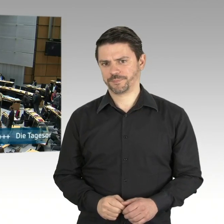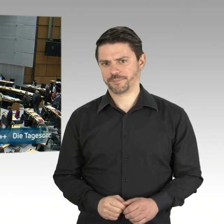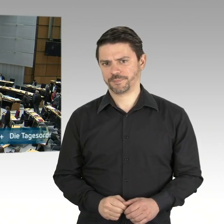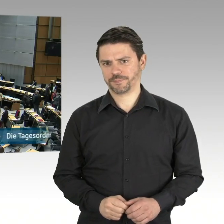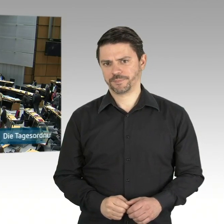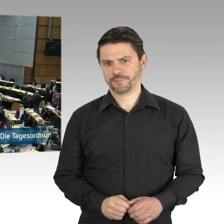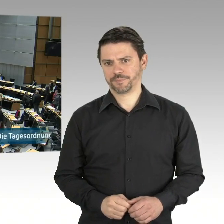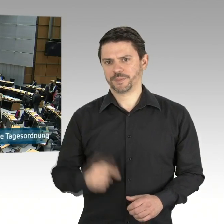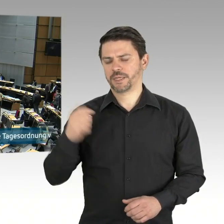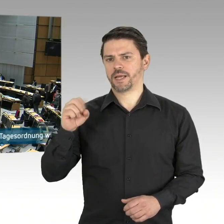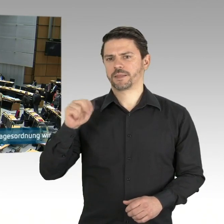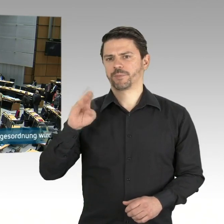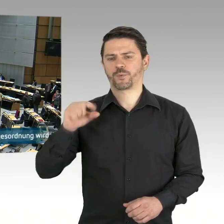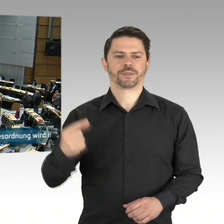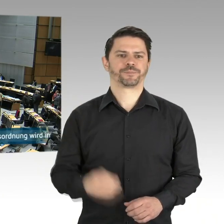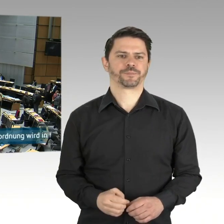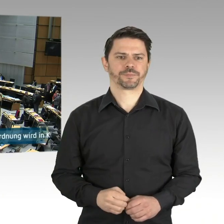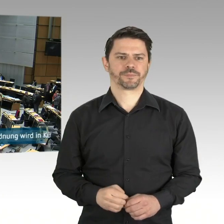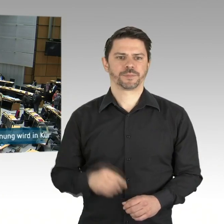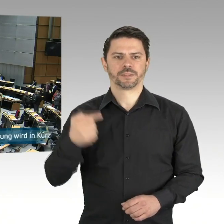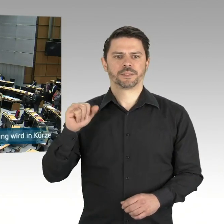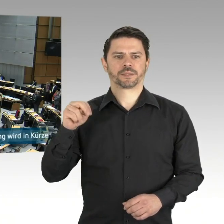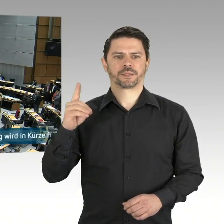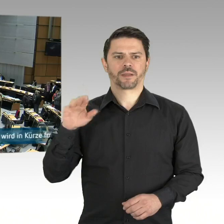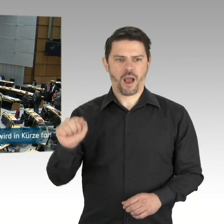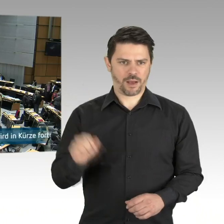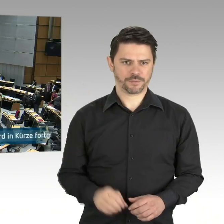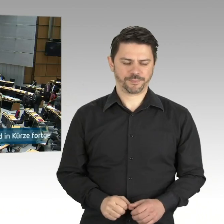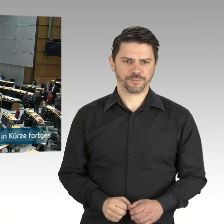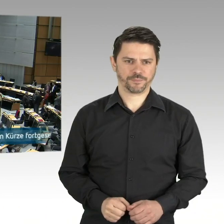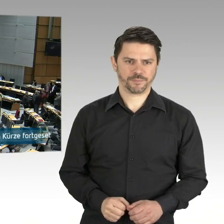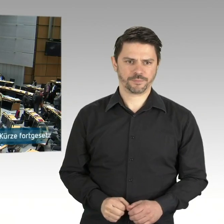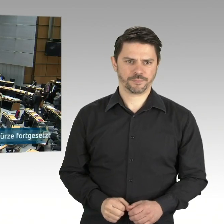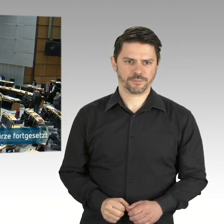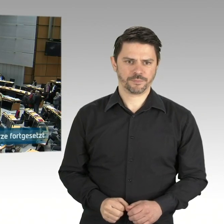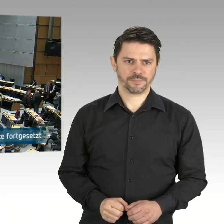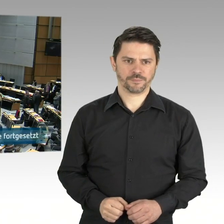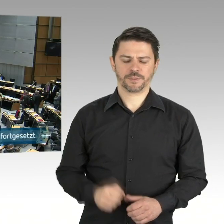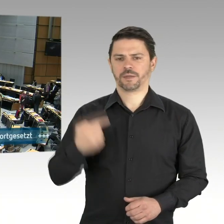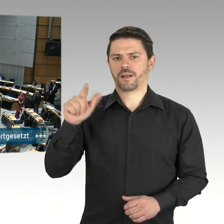Herr Harald Gindra. Herr Ronald Gläser. Herr Christian Goiny.